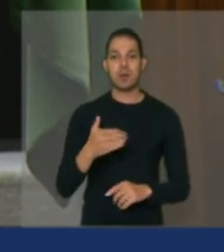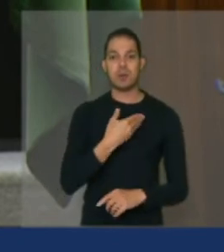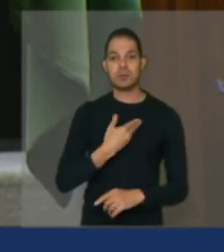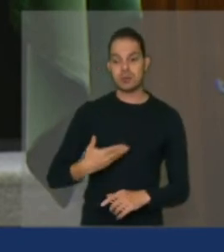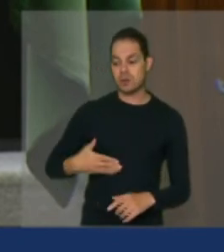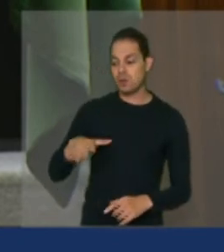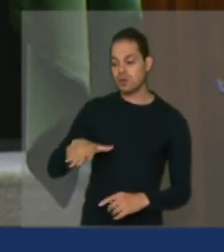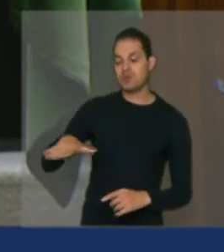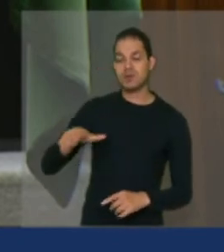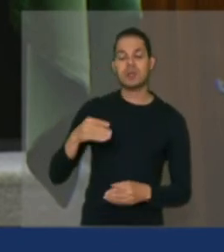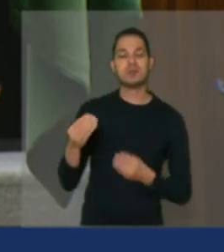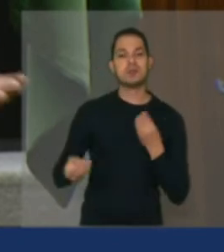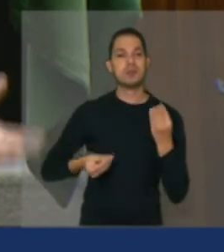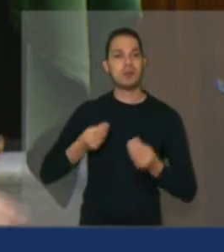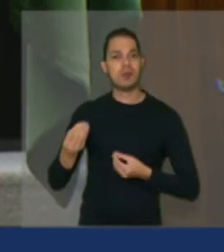ATENTO SEQUER AOS PROBLEMAS ADMINISTRATIVOS QUE CONSEGUE A